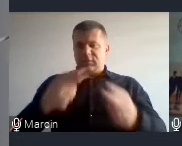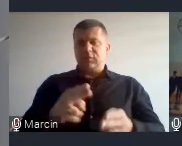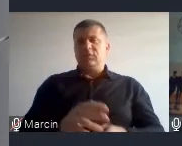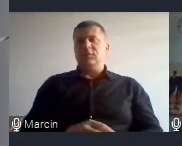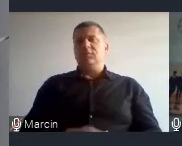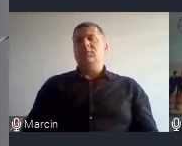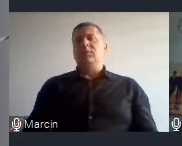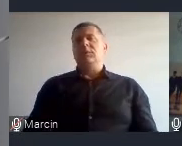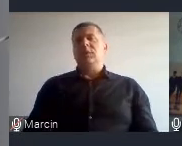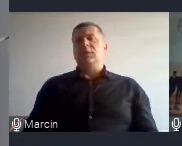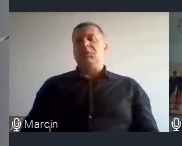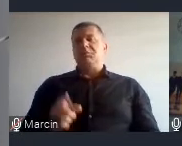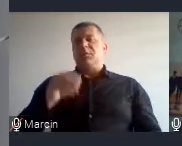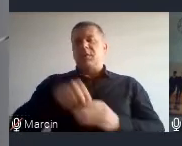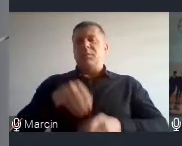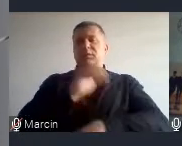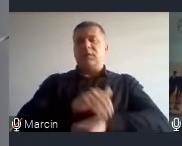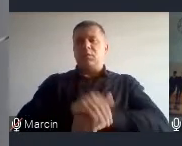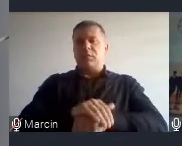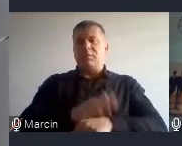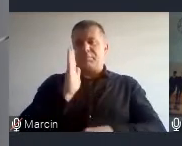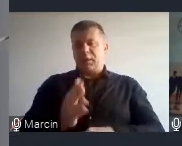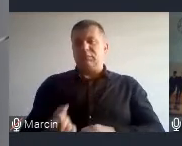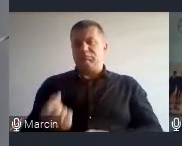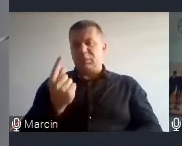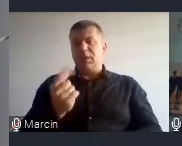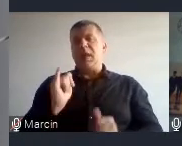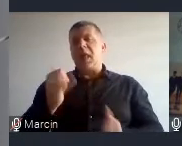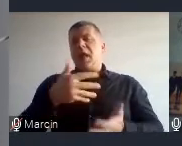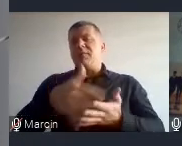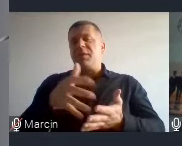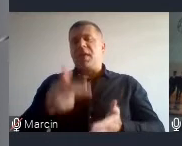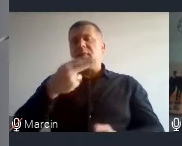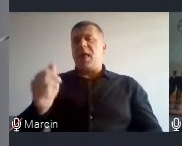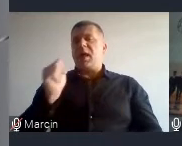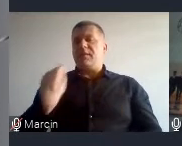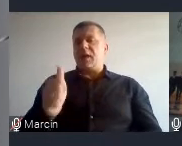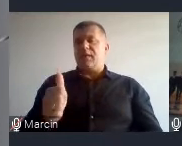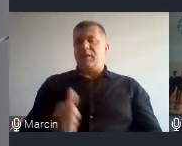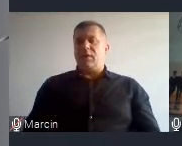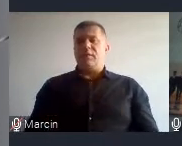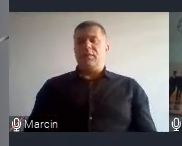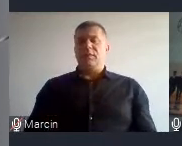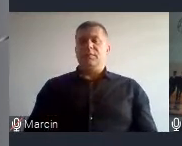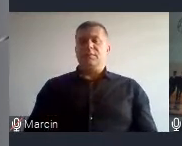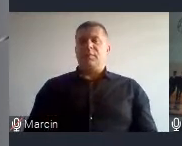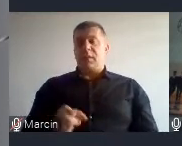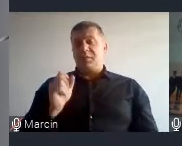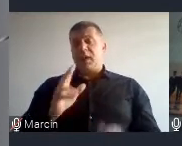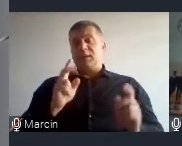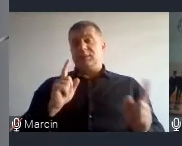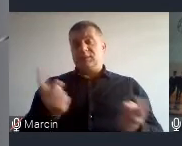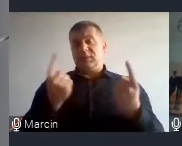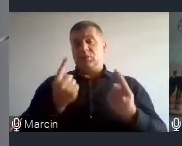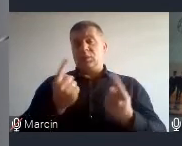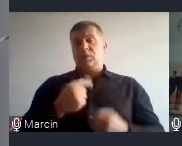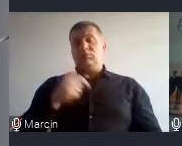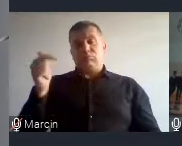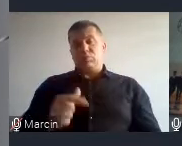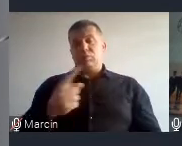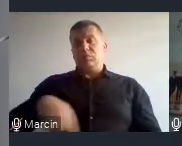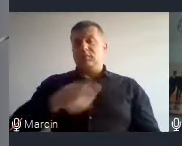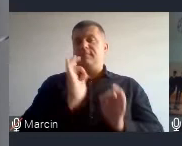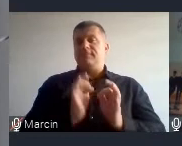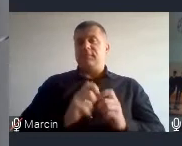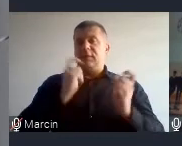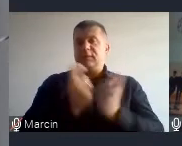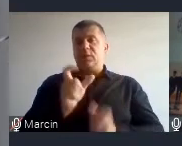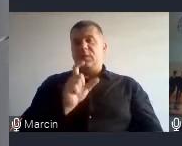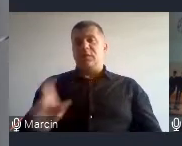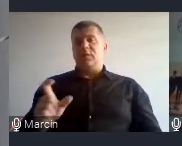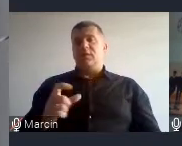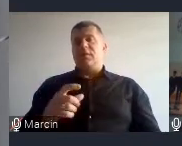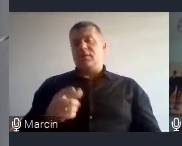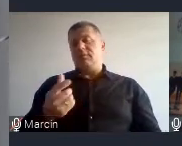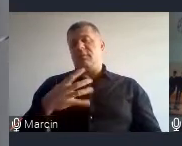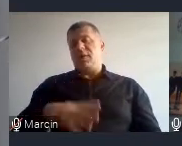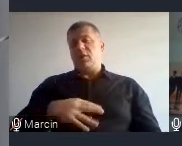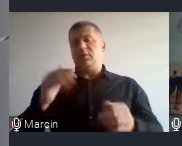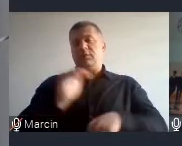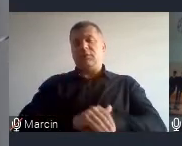nieważne czy Państwo macie prawo do odzyskiwana VATu, czy VAT jest kwalifikowalny czy nie, czy w ramach zamówienia pojawią się jakieś wydatki niekwalifikowalne – w takiej sytuacji tak czy inaczej,